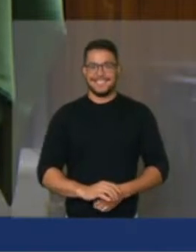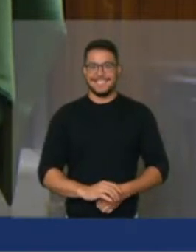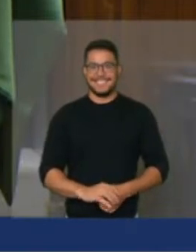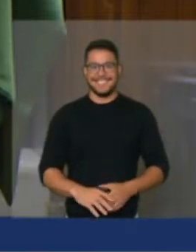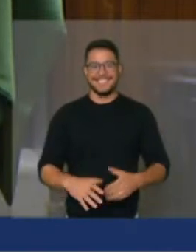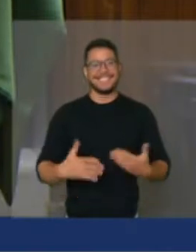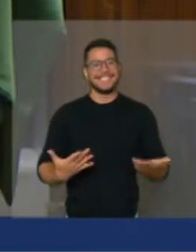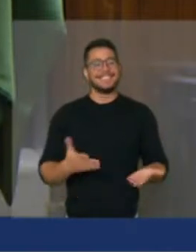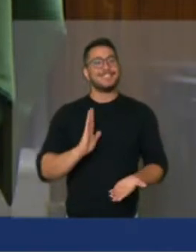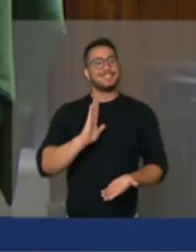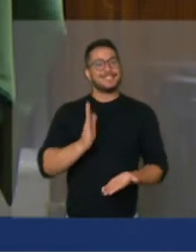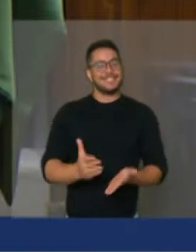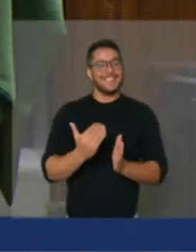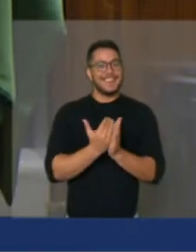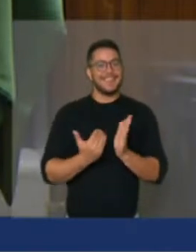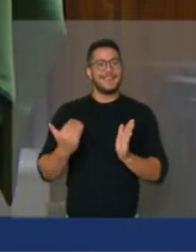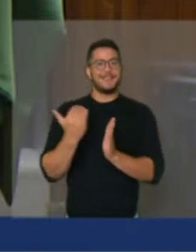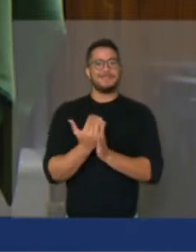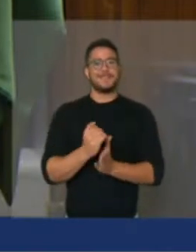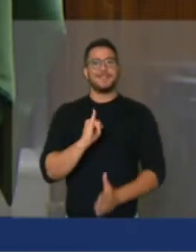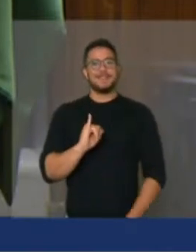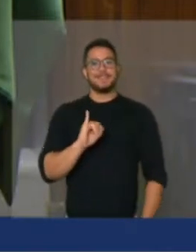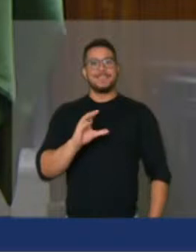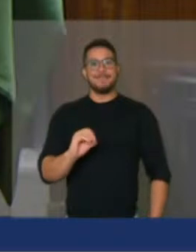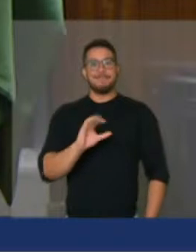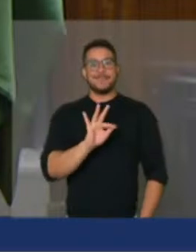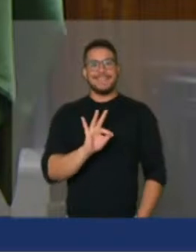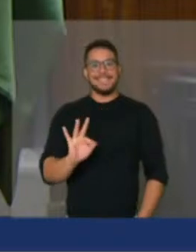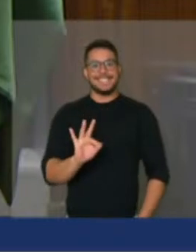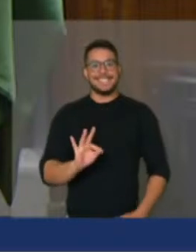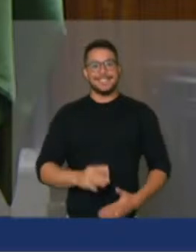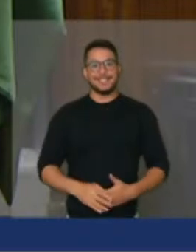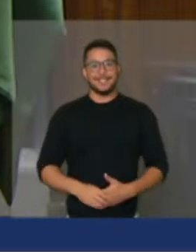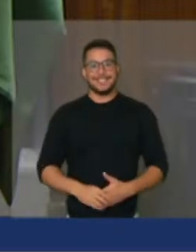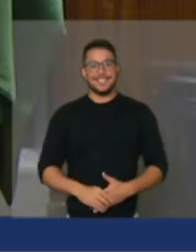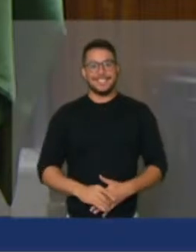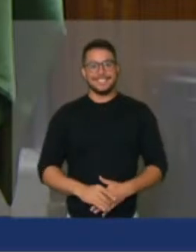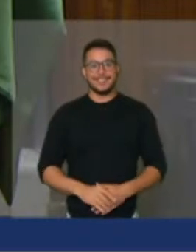FEZ O AUMENTO DO IOF, AGORA COMO MINISTRO E QUER QUE NÃO PRESTE SATISFAÇÃO AO